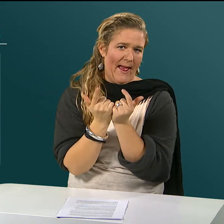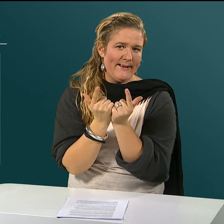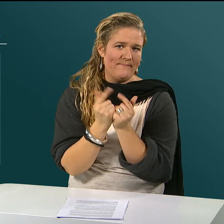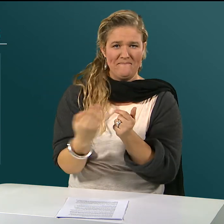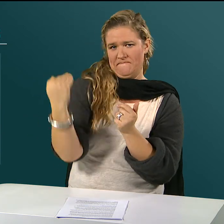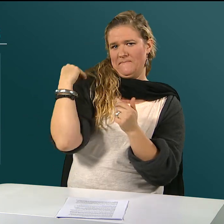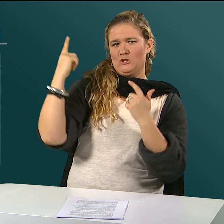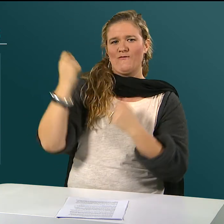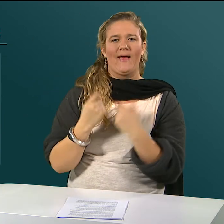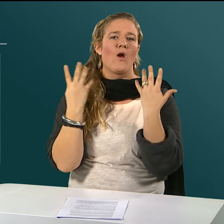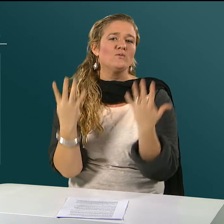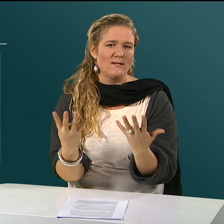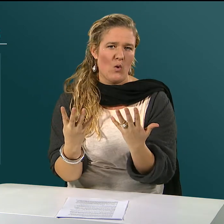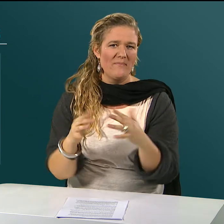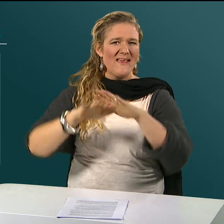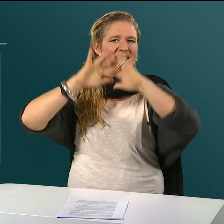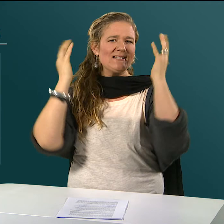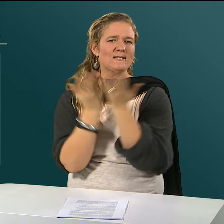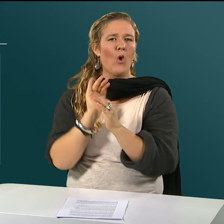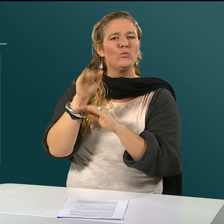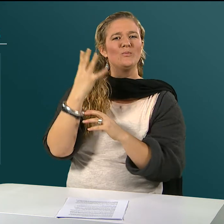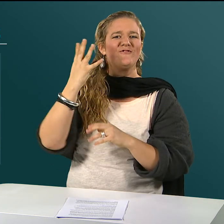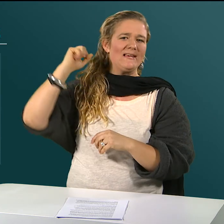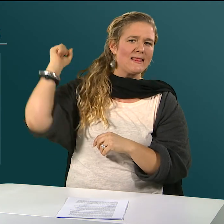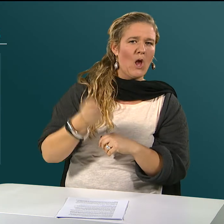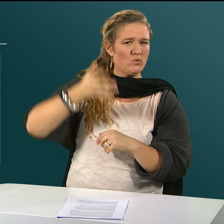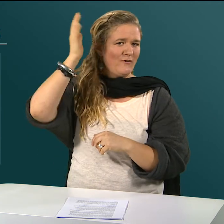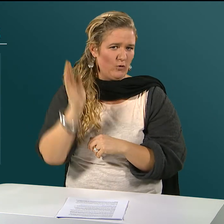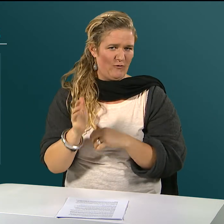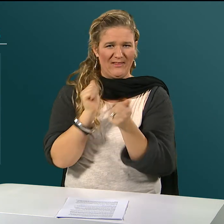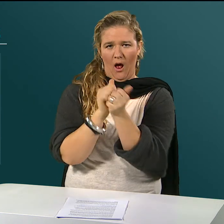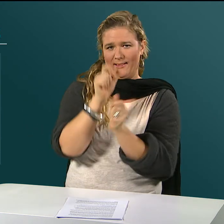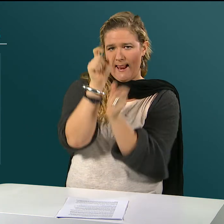als damals für Taipeh im 2009. 4‘500 Athleten aus über 90 verschiedenen Ländern